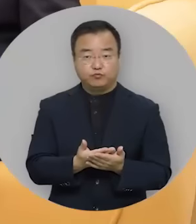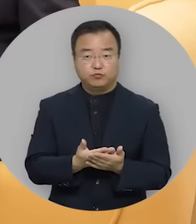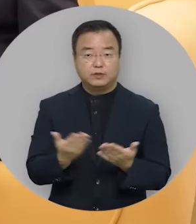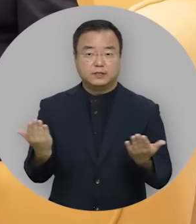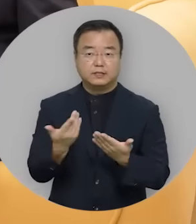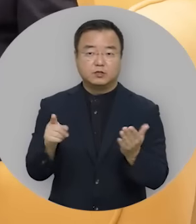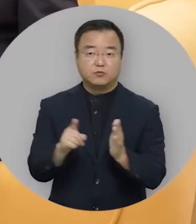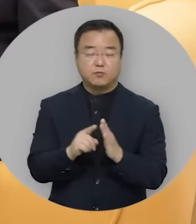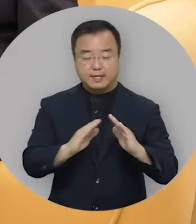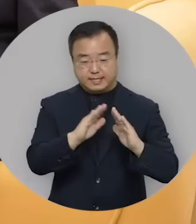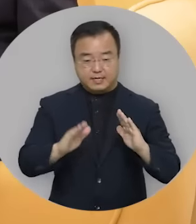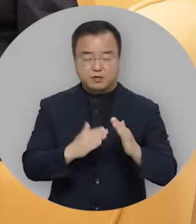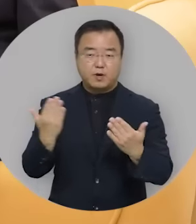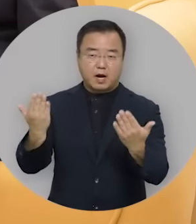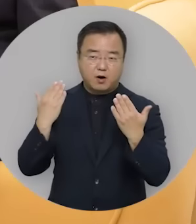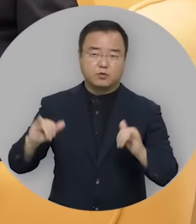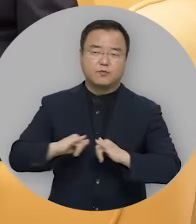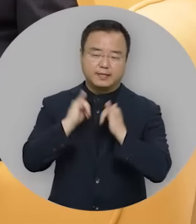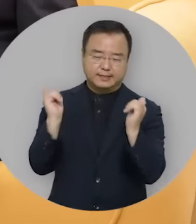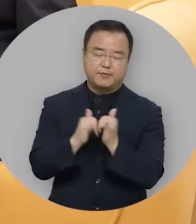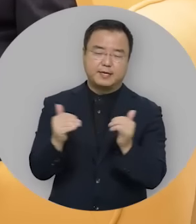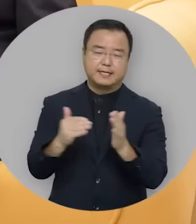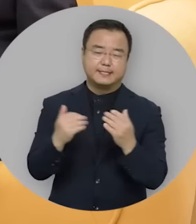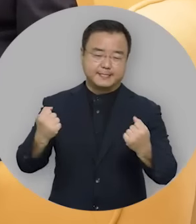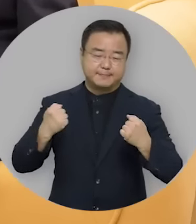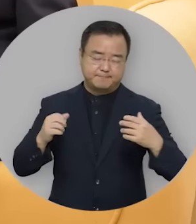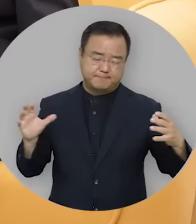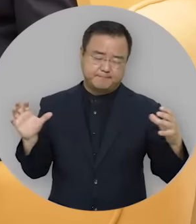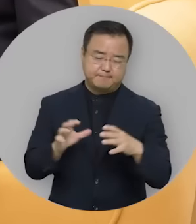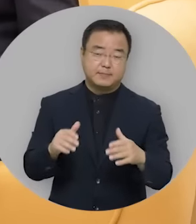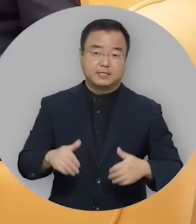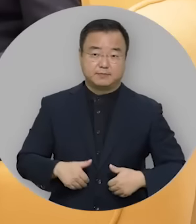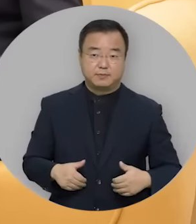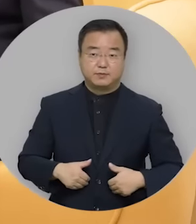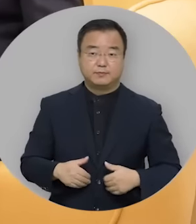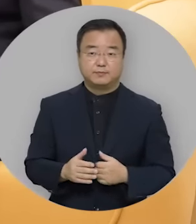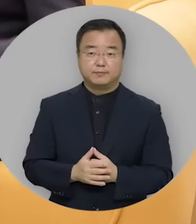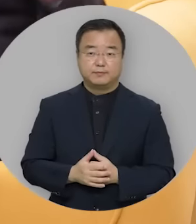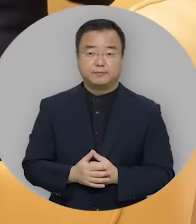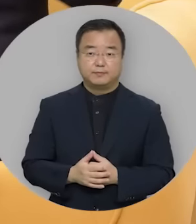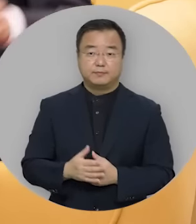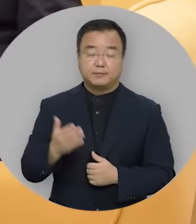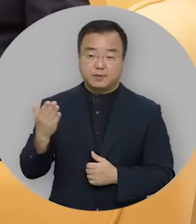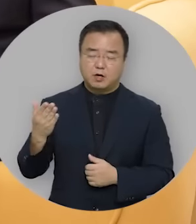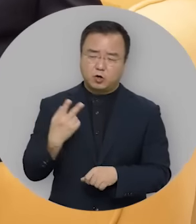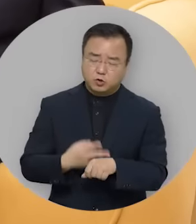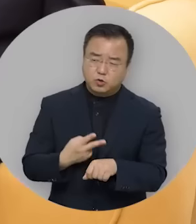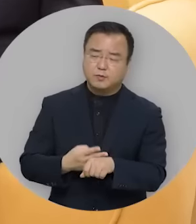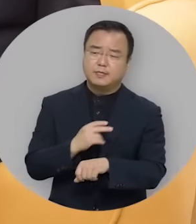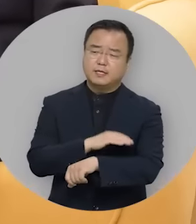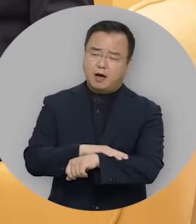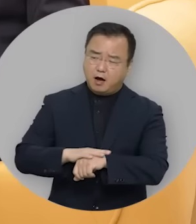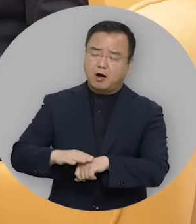그러기 위해서 가정과 학교 그리고 사회가 힘을 합쳐야 하는 게 아닌가 싶어요. 특히 우리 선생님 너무 지금 잘하고 계셔서